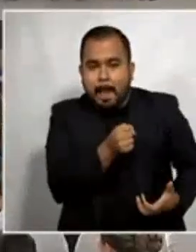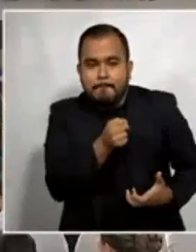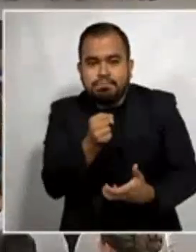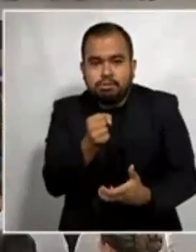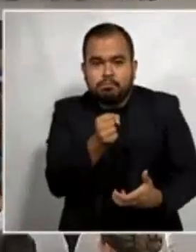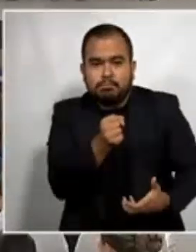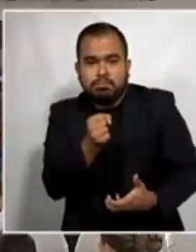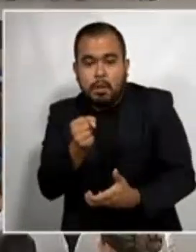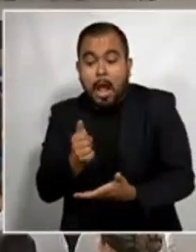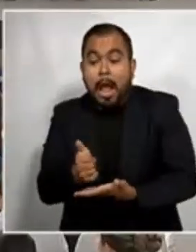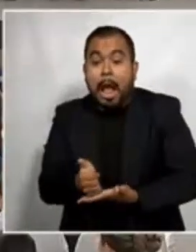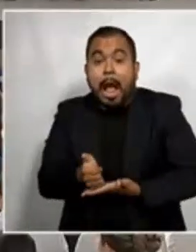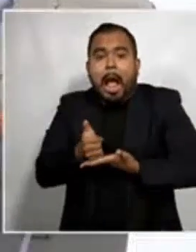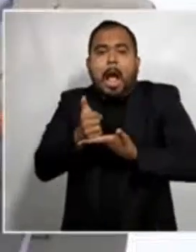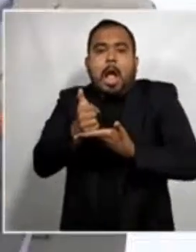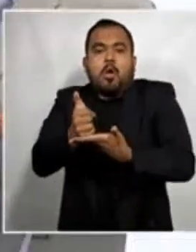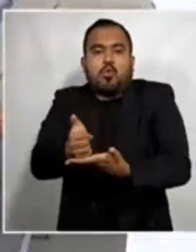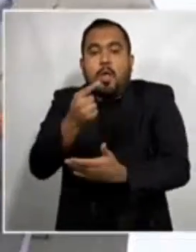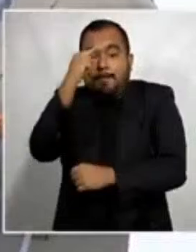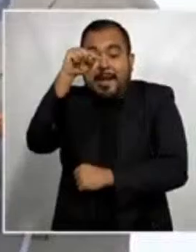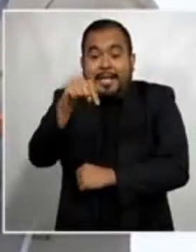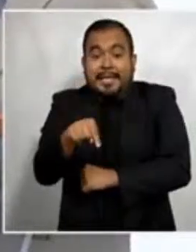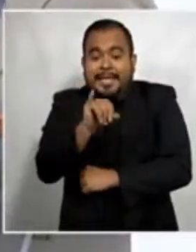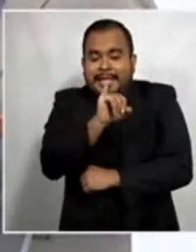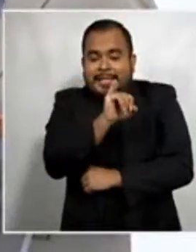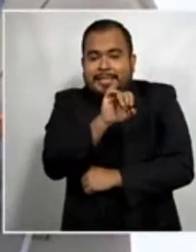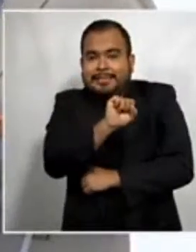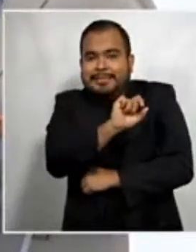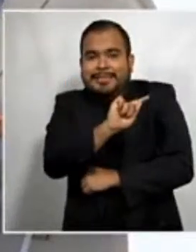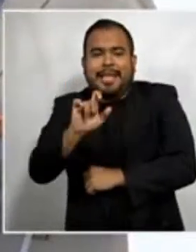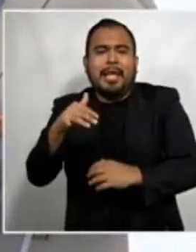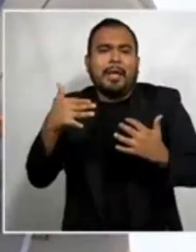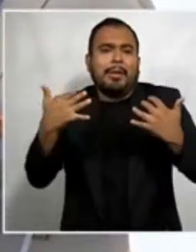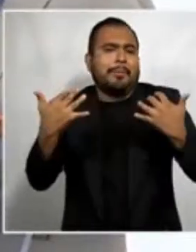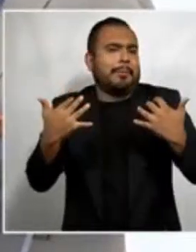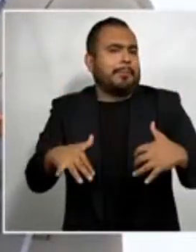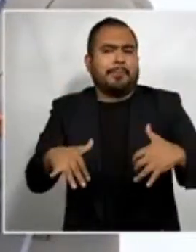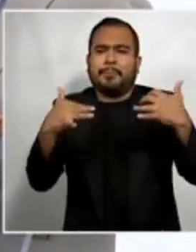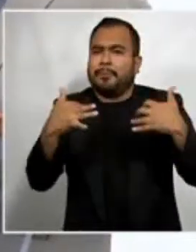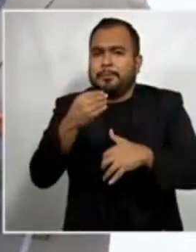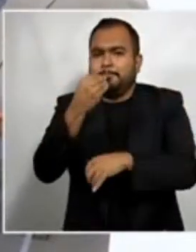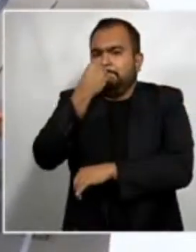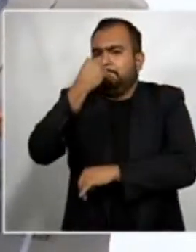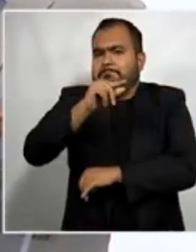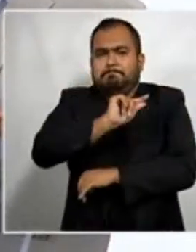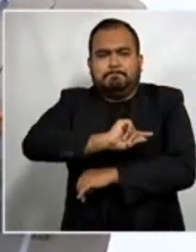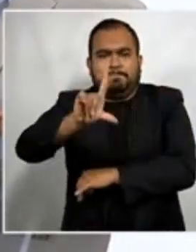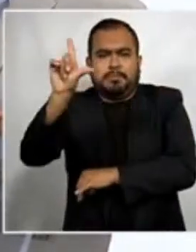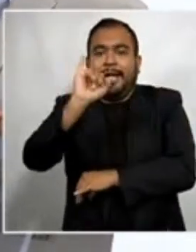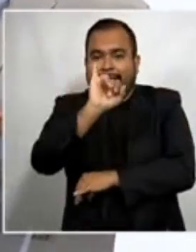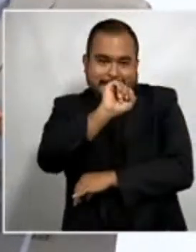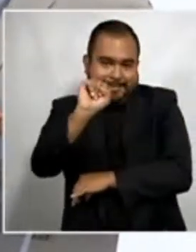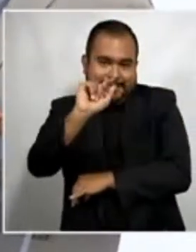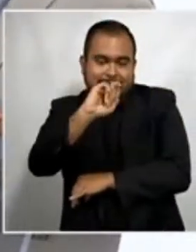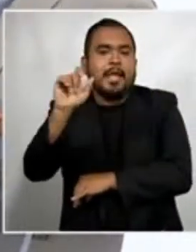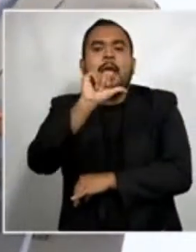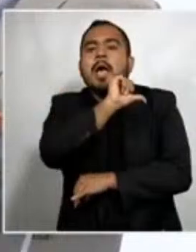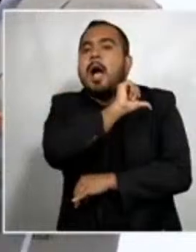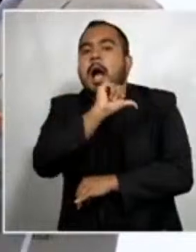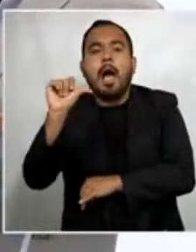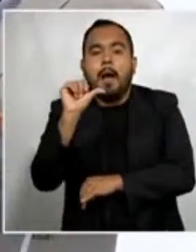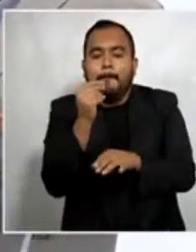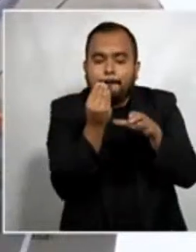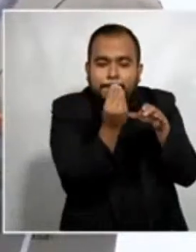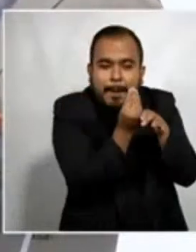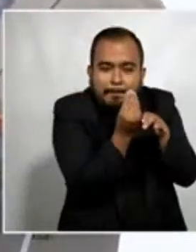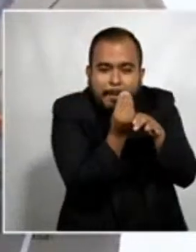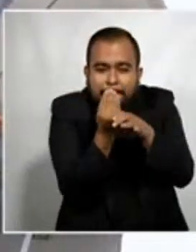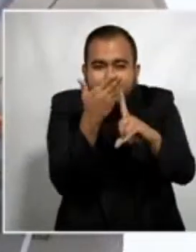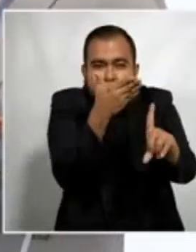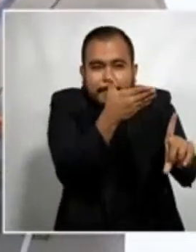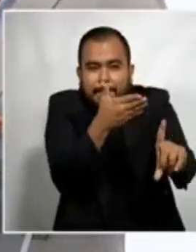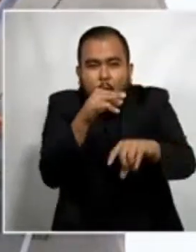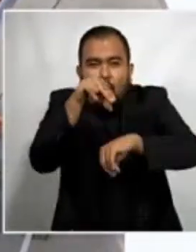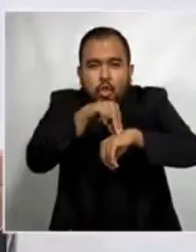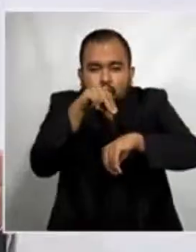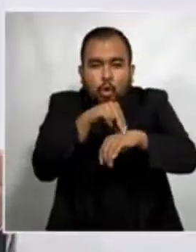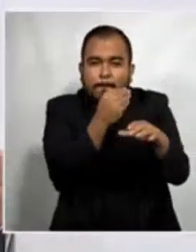esta clínica extraordinaria de especialidades del ISE. Uno, las vialidades de alrededor para